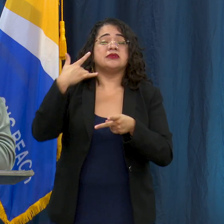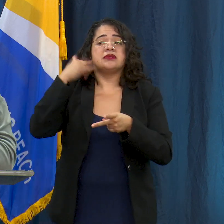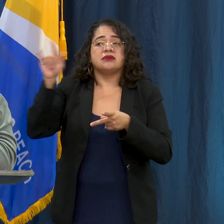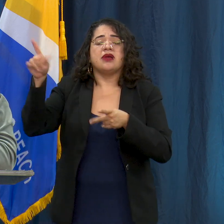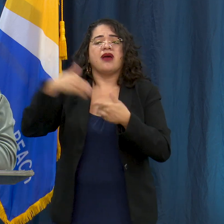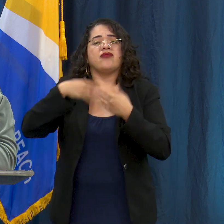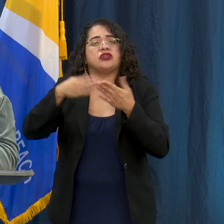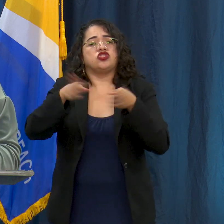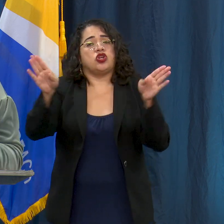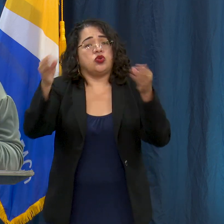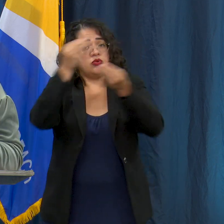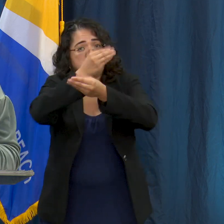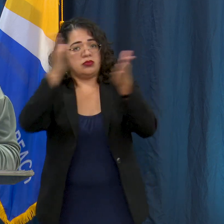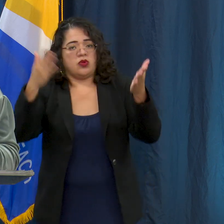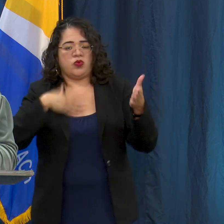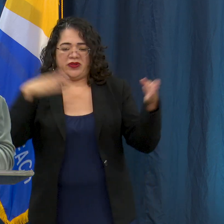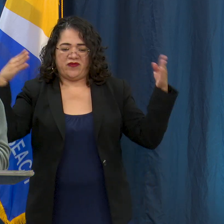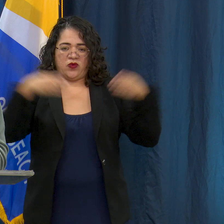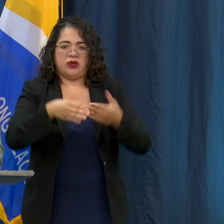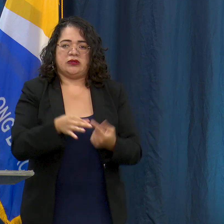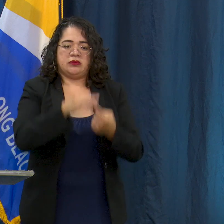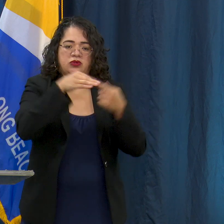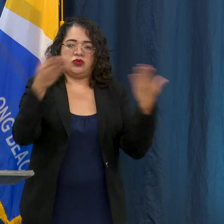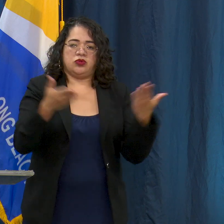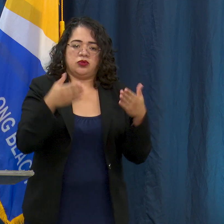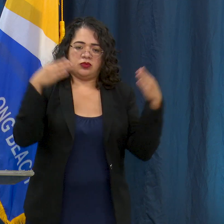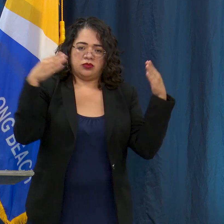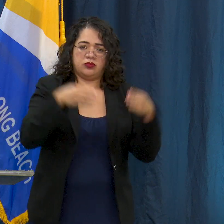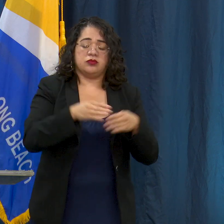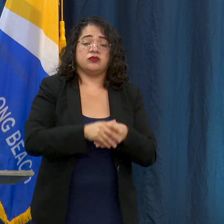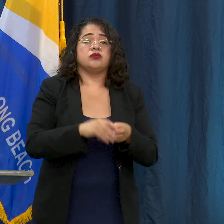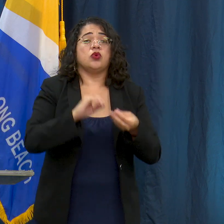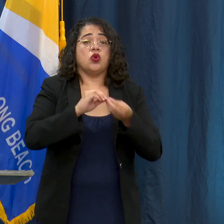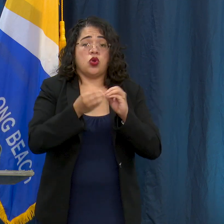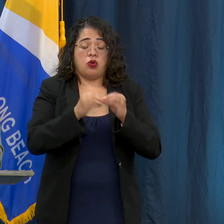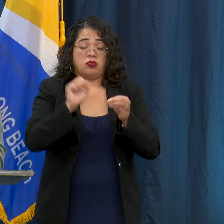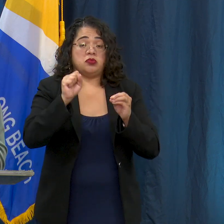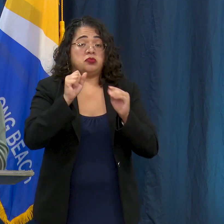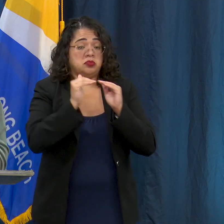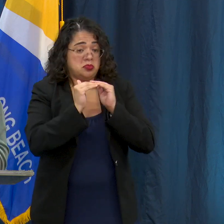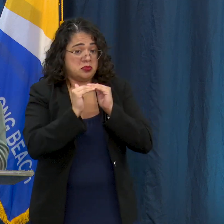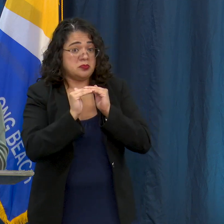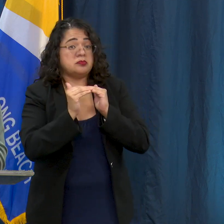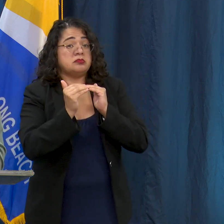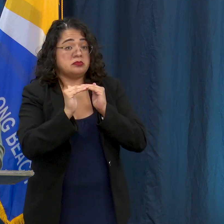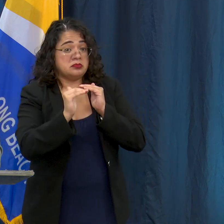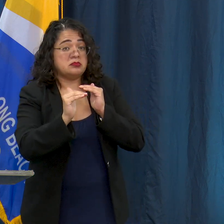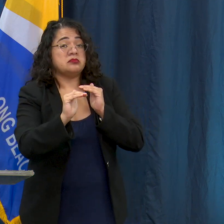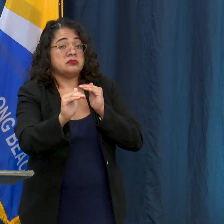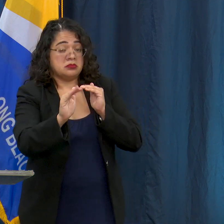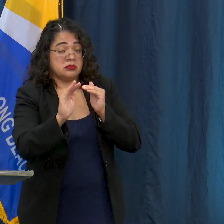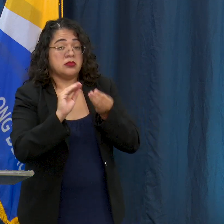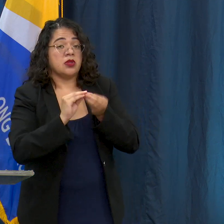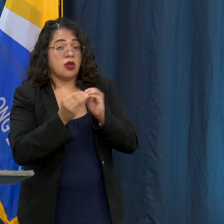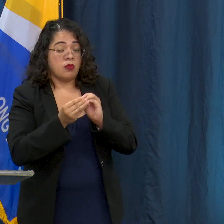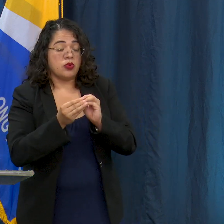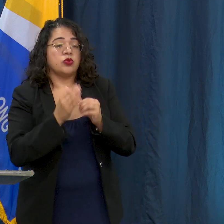days honk a nurses números C Samba stone PO constables en estas Ultima semanas la